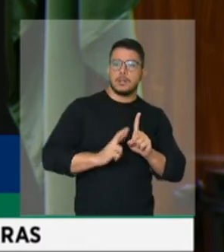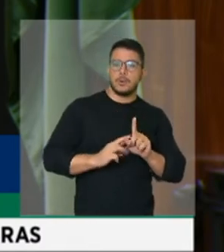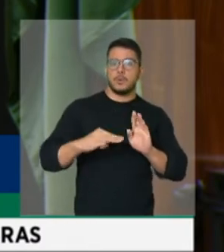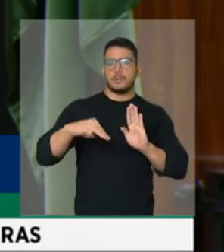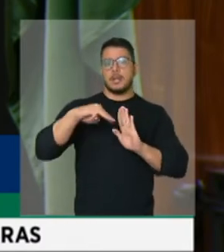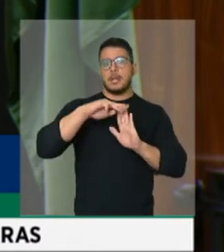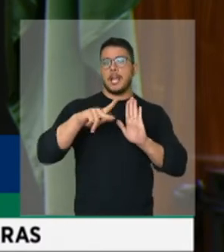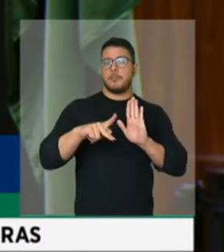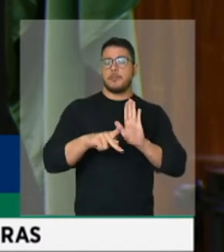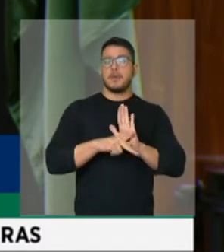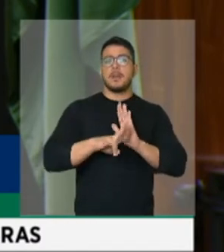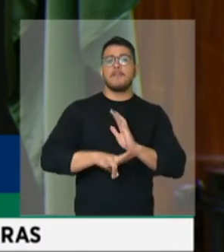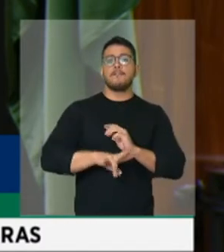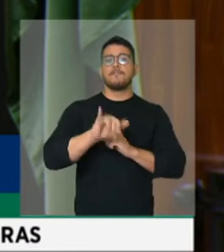LEVARÃO A AUMENTO EXPONENCIAL